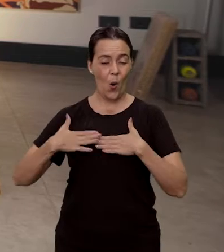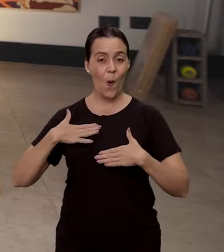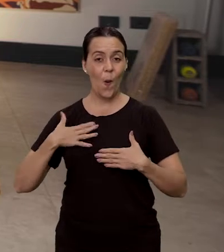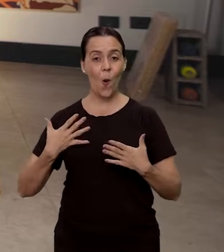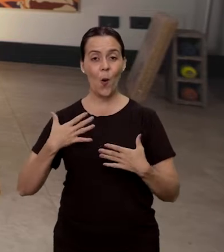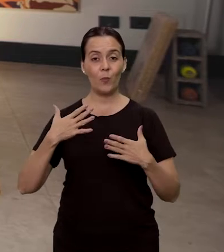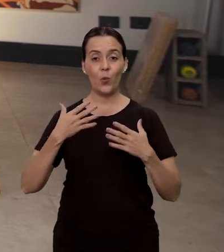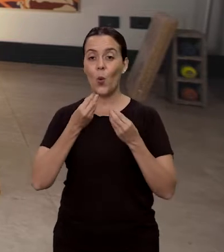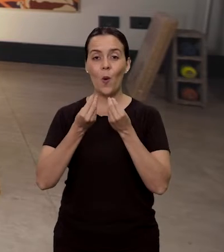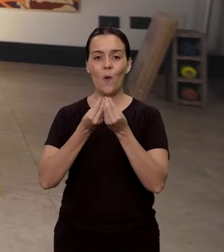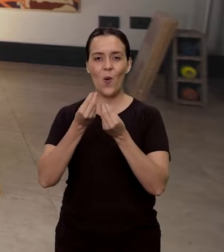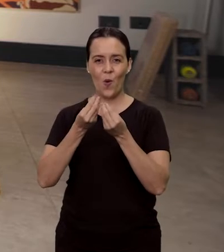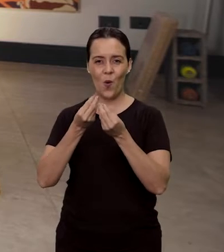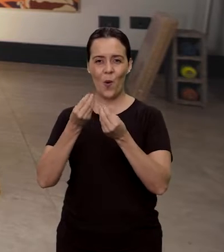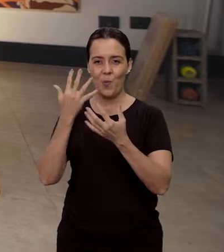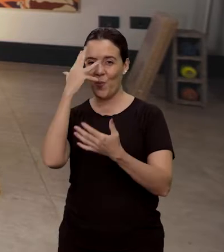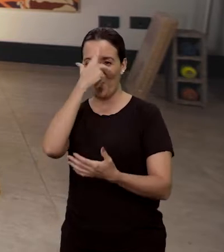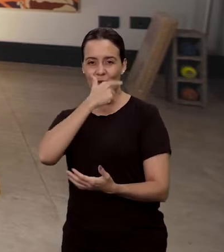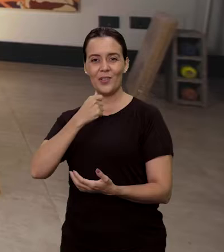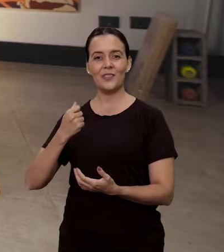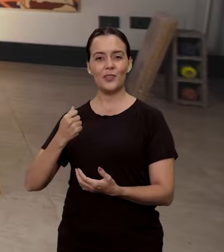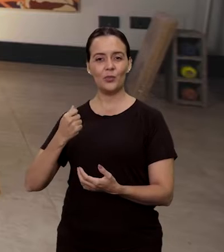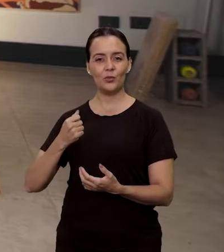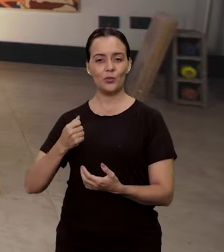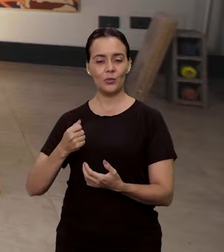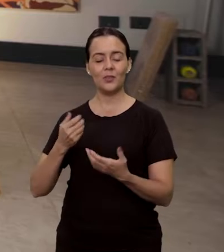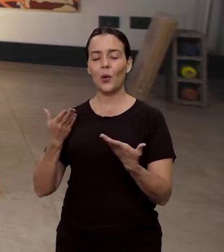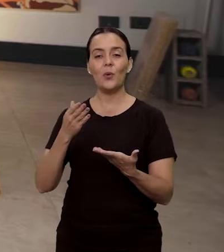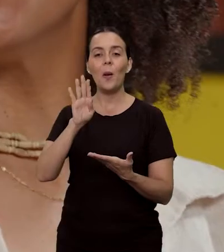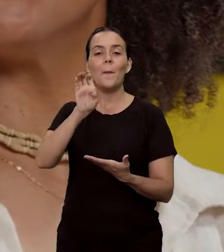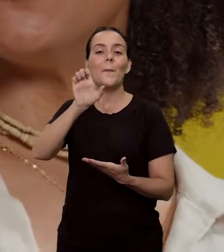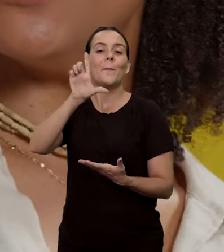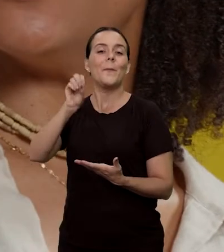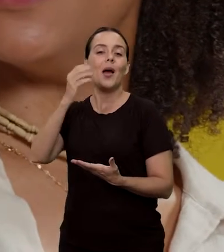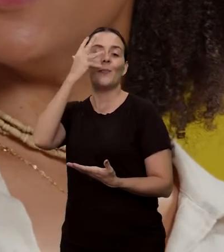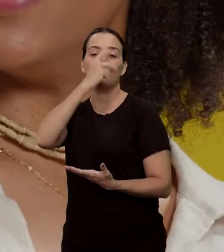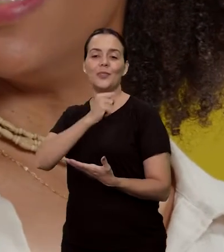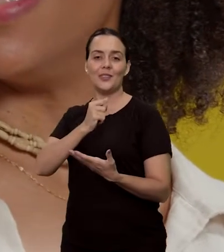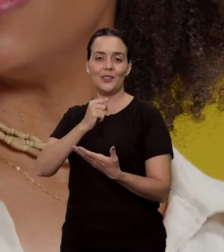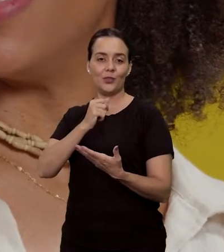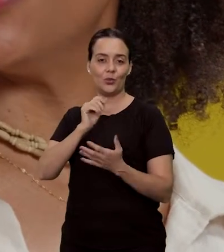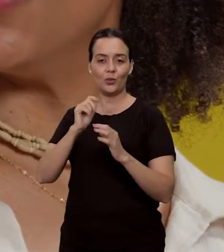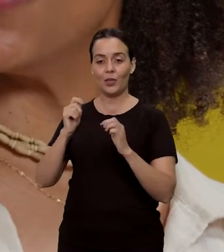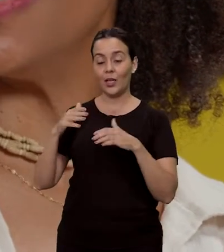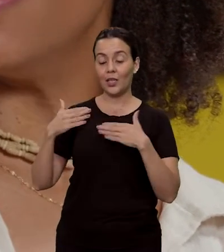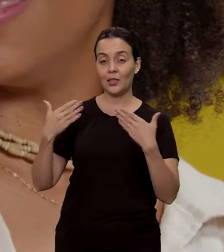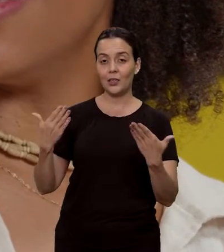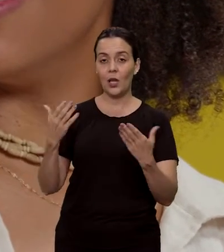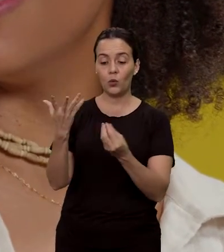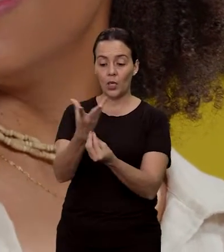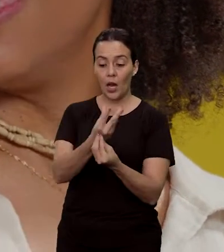e aí você tem, hoje em dia, essa ideia do belo. Tudo o que foge da ideia da arte eurocentrada,